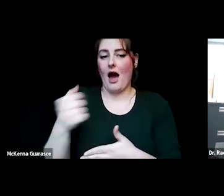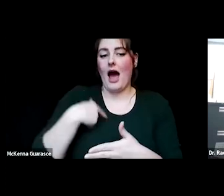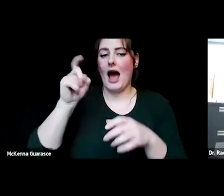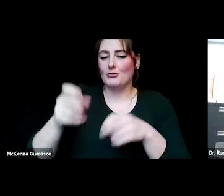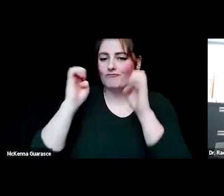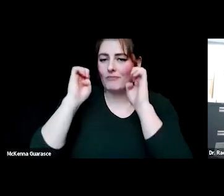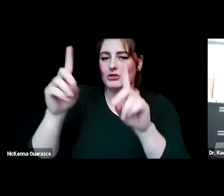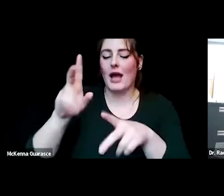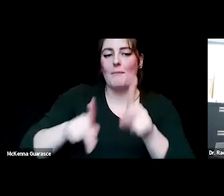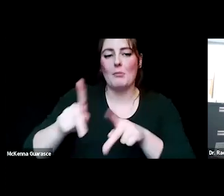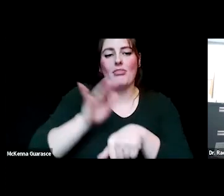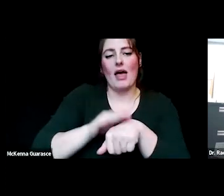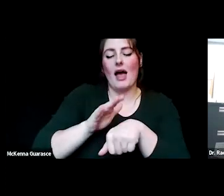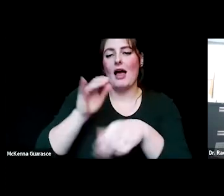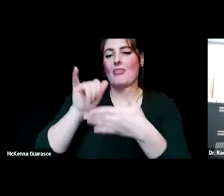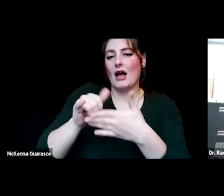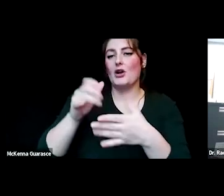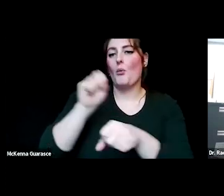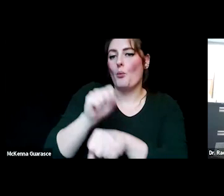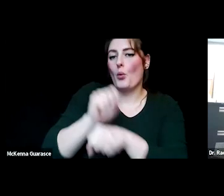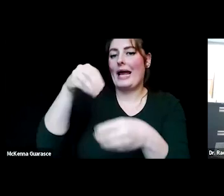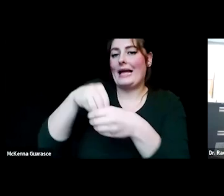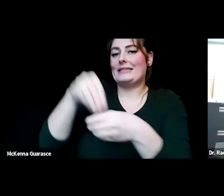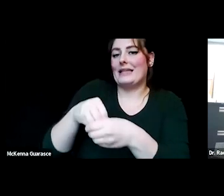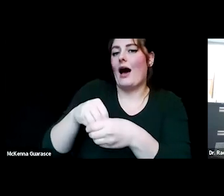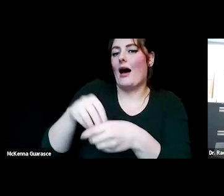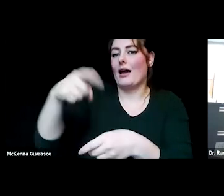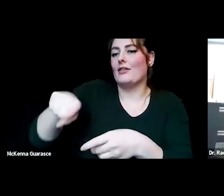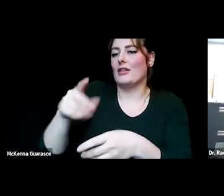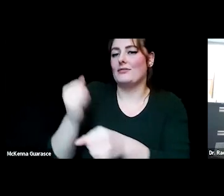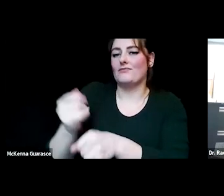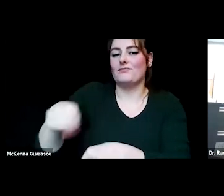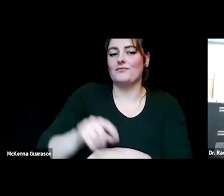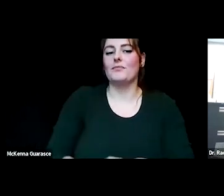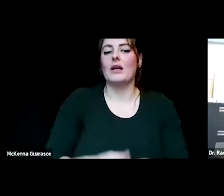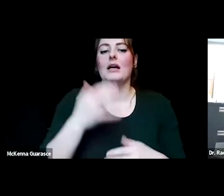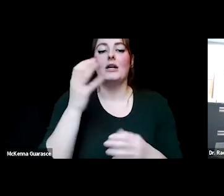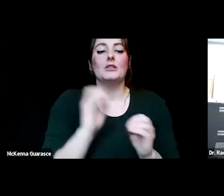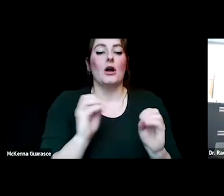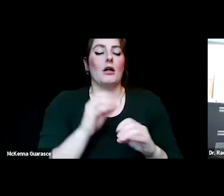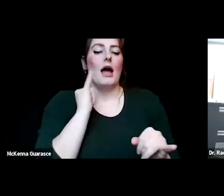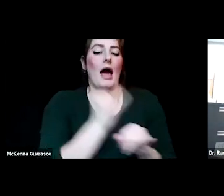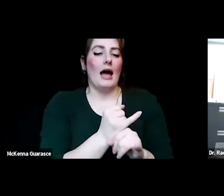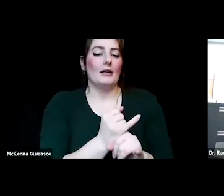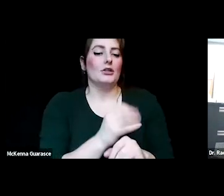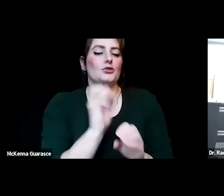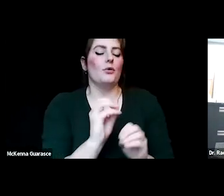conseguir su aprobación y obtener su compromiso, ninguna de las acciones posteriores habría sido efectiva o incluso posible.